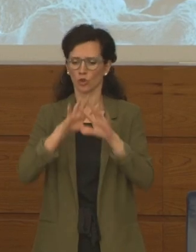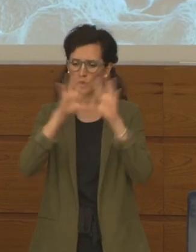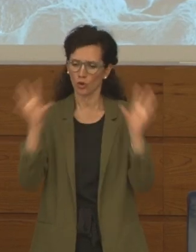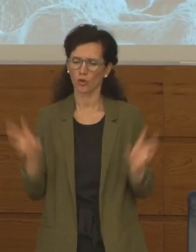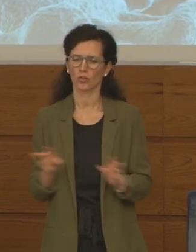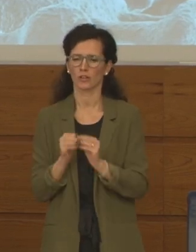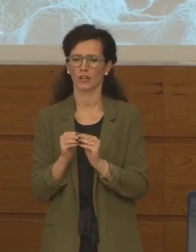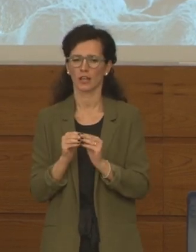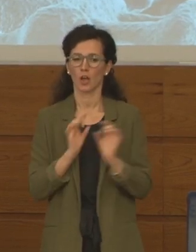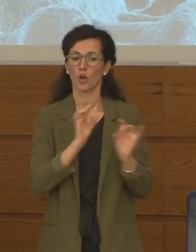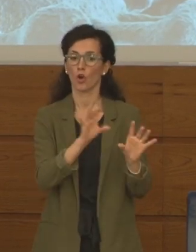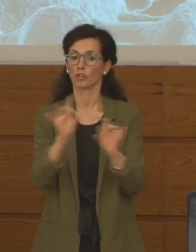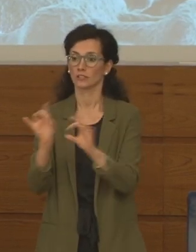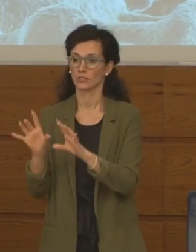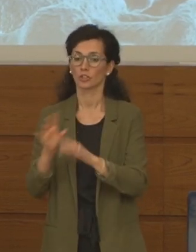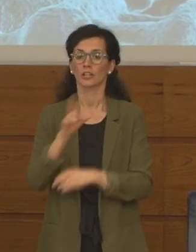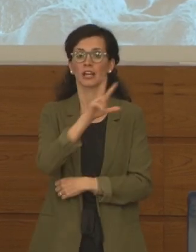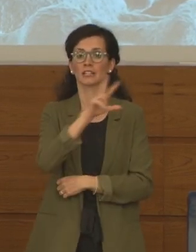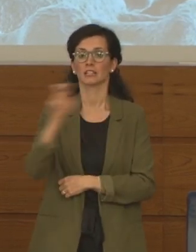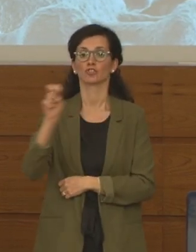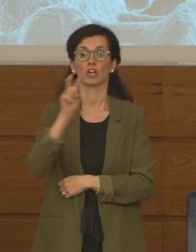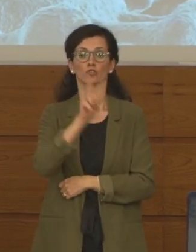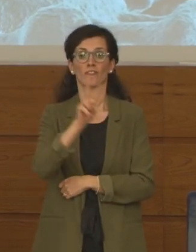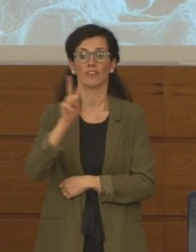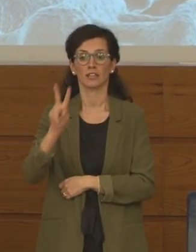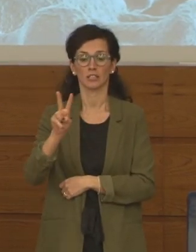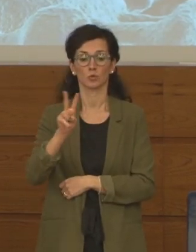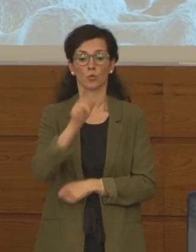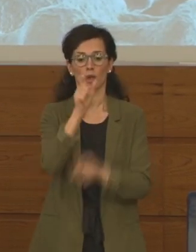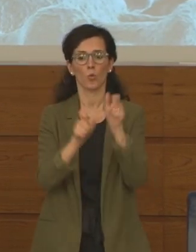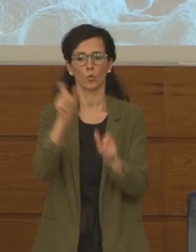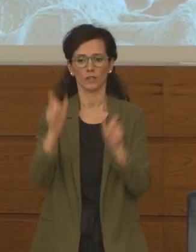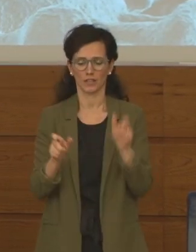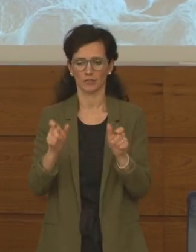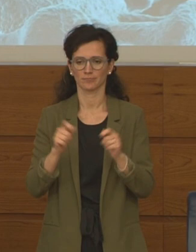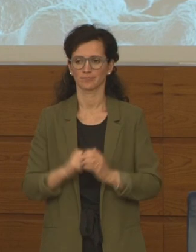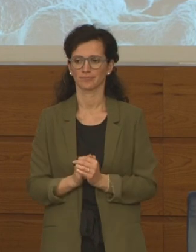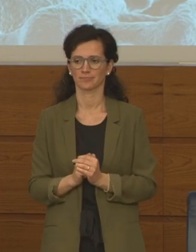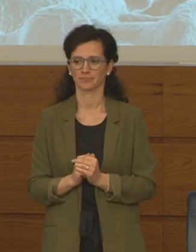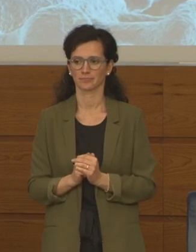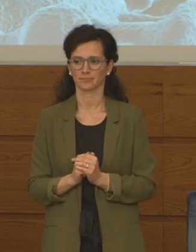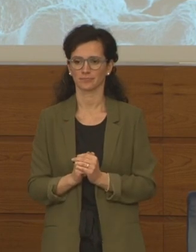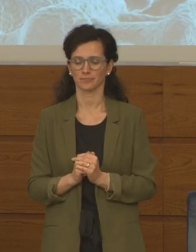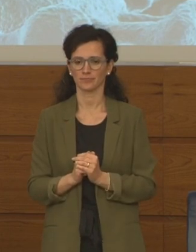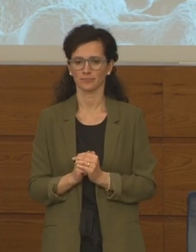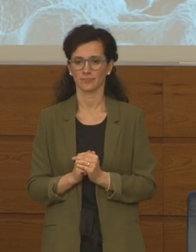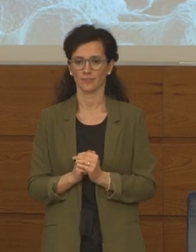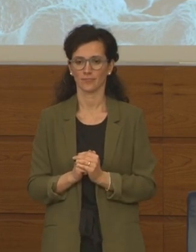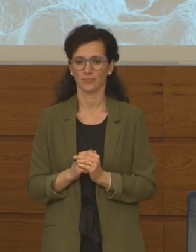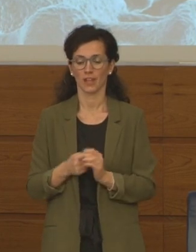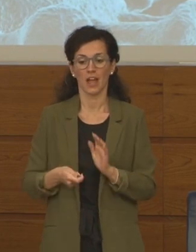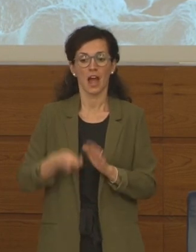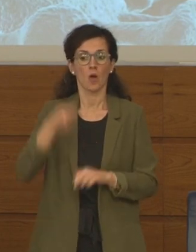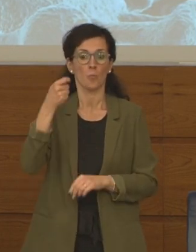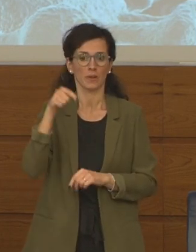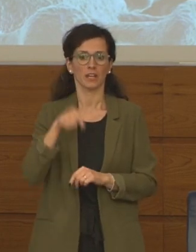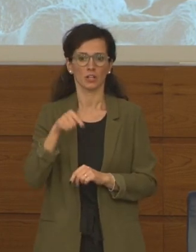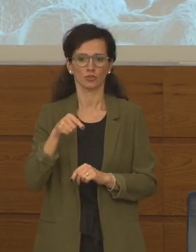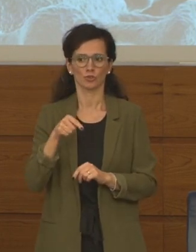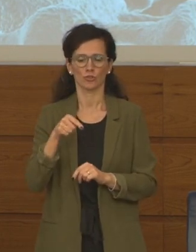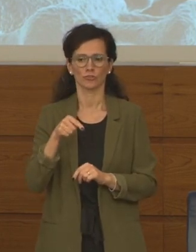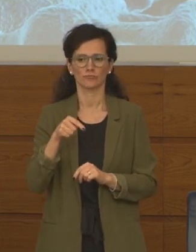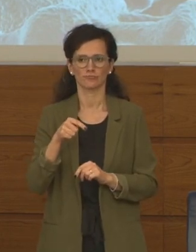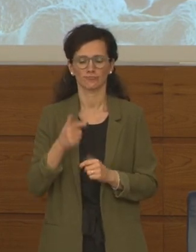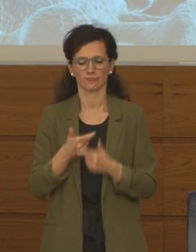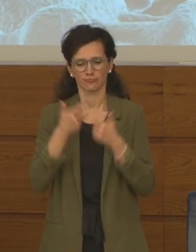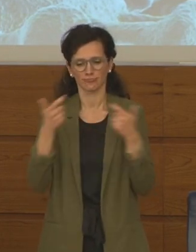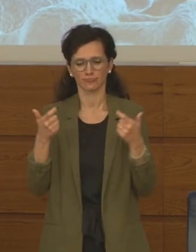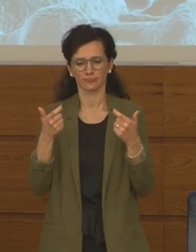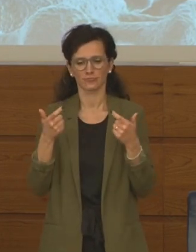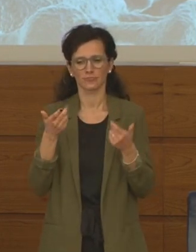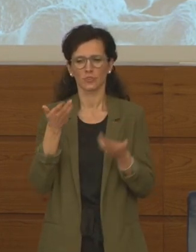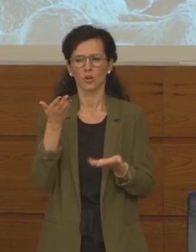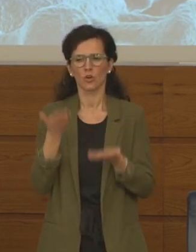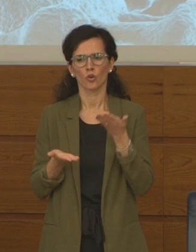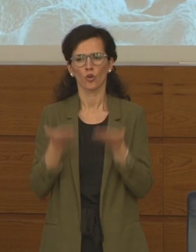contagiate è 322 unità, l'incremento rispetto al punto che abbiamo fatto alle 12